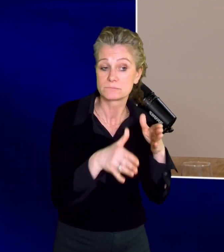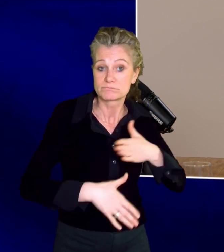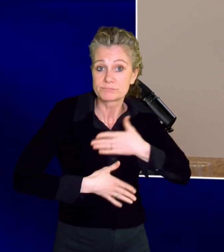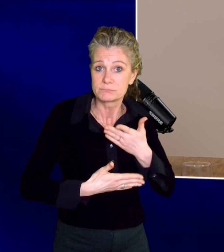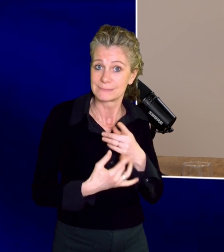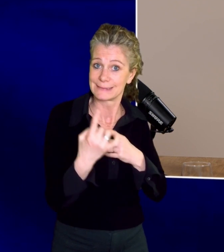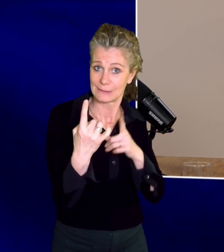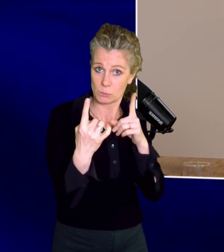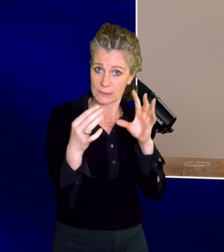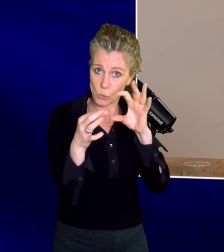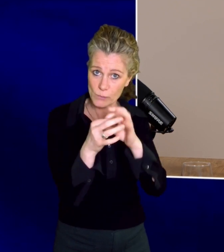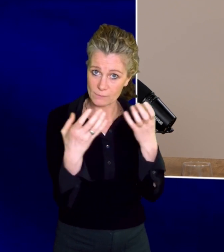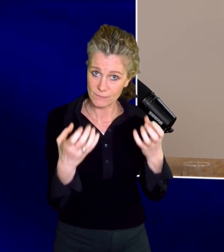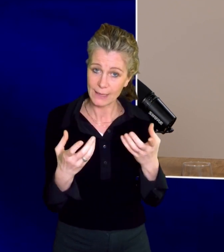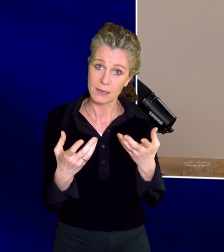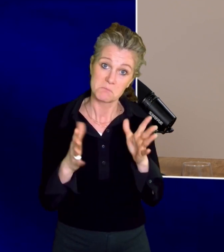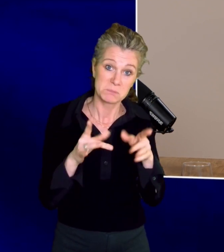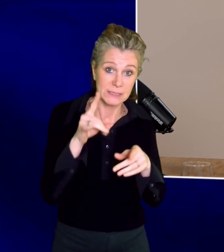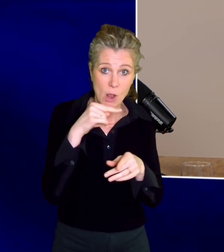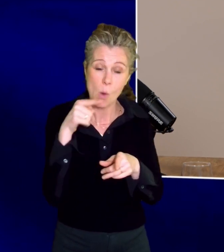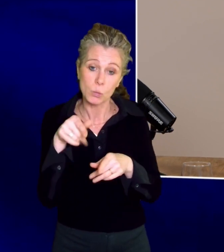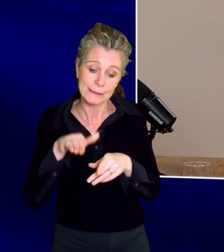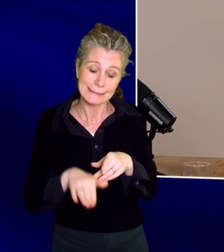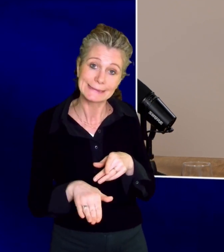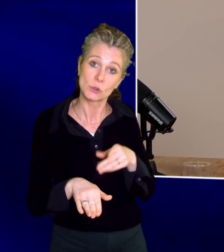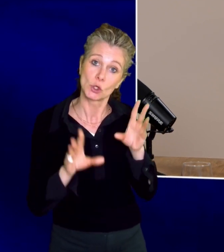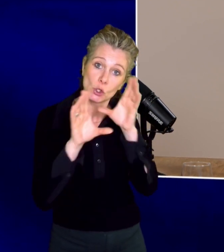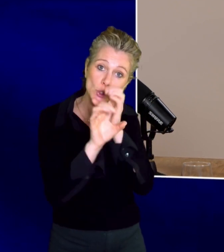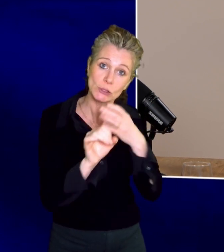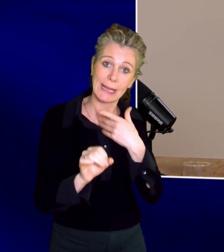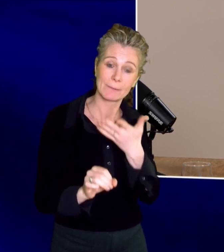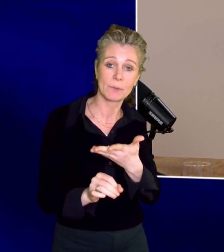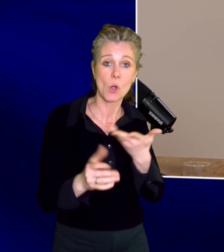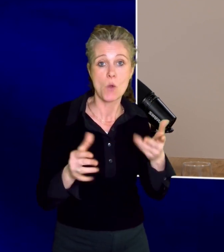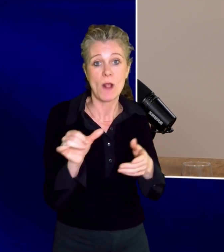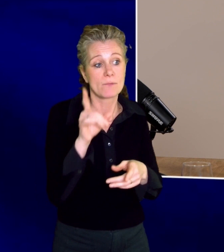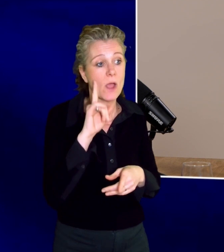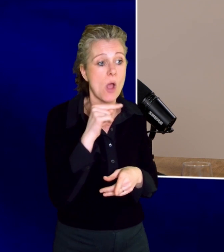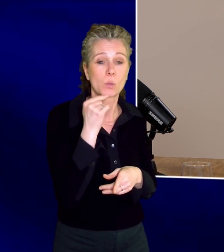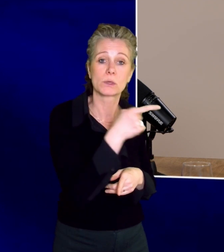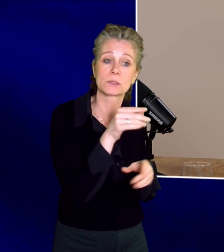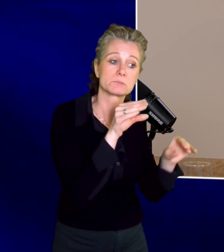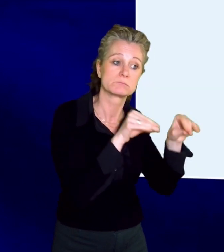omdat je misschien een ouder bent met een kind met Usher? En wil je eens met een andere ouder spreken? We helpen je daar graag bij.